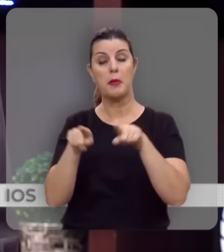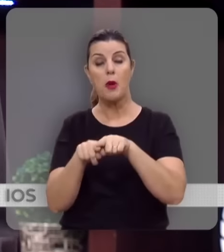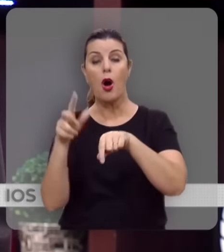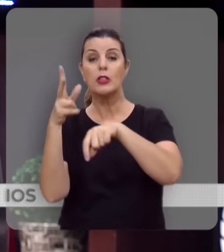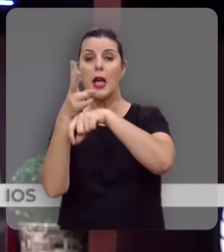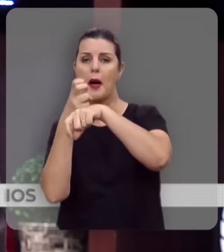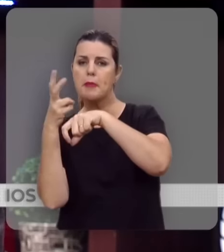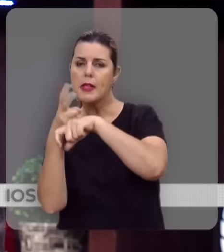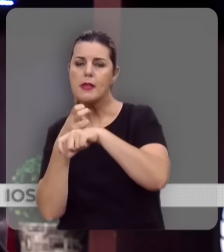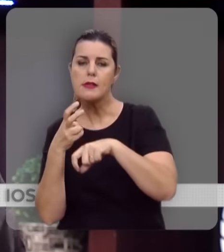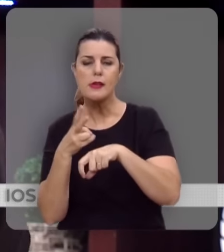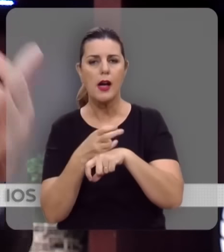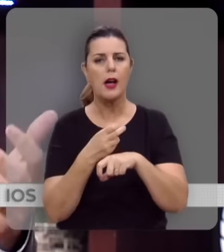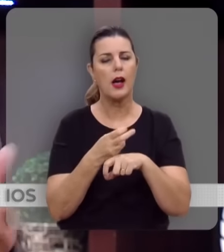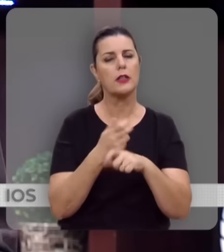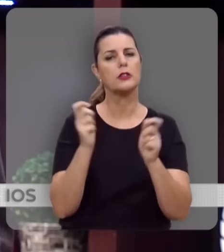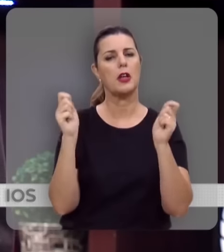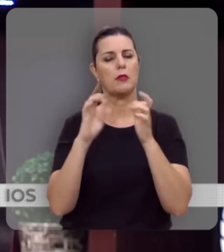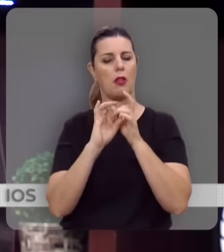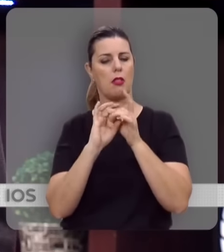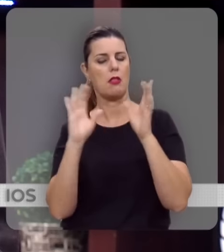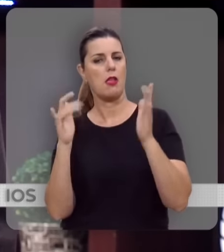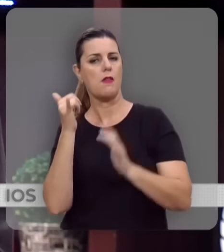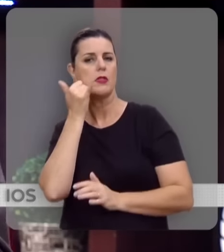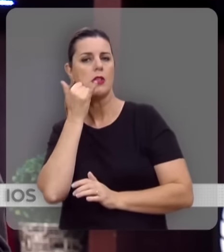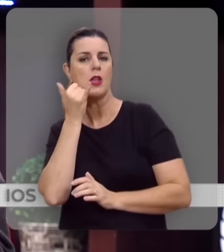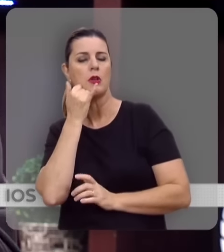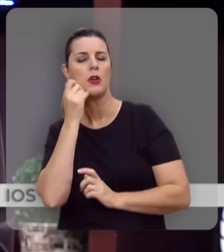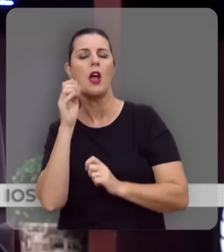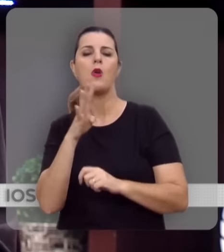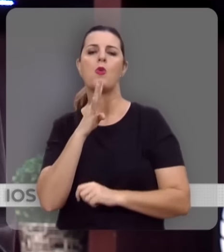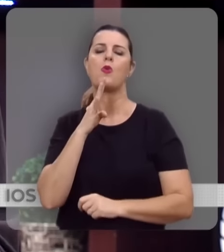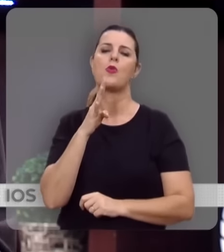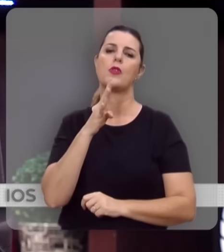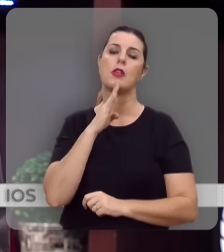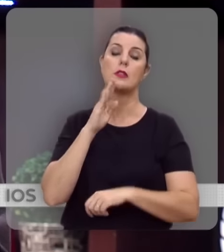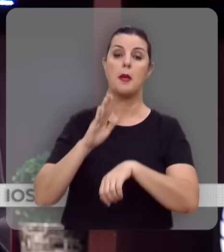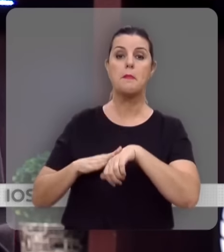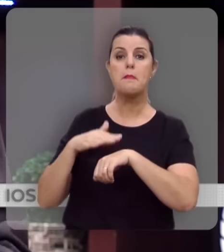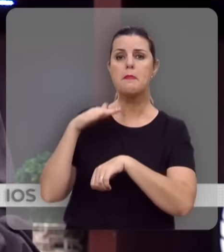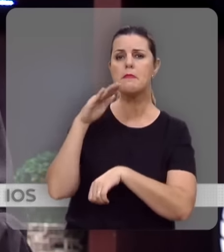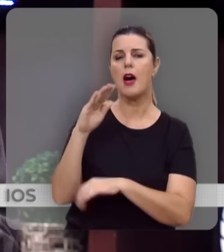disponível tanto para Android quanto para iOS, conhecer também um pouco mais a nossa igreja,